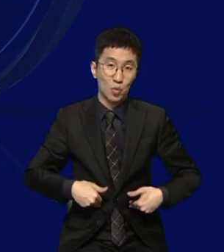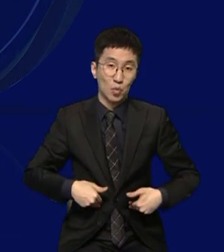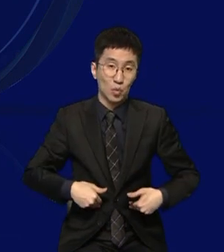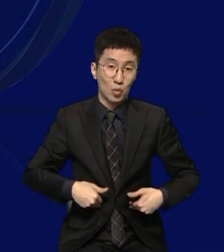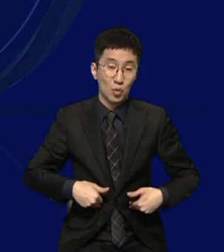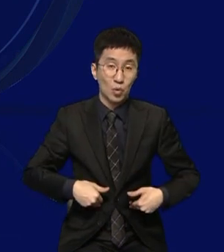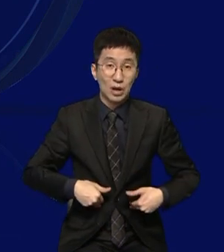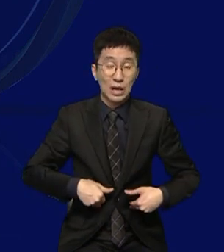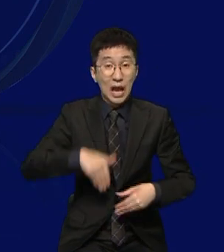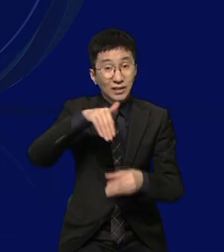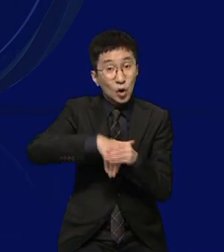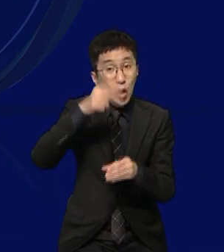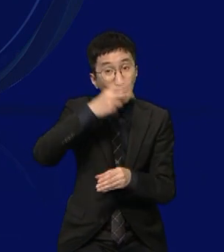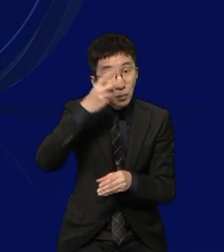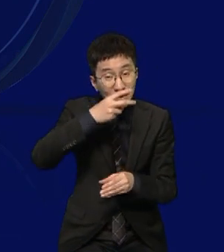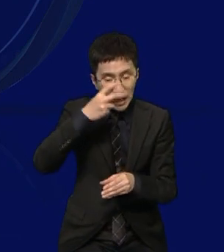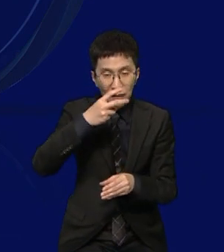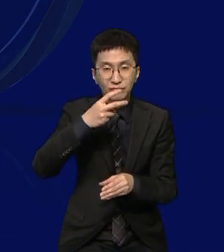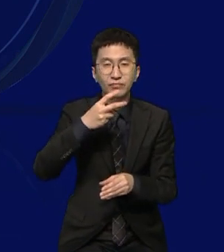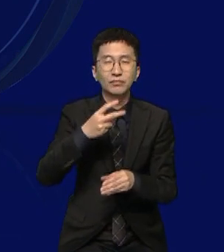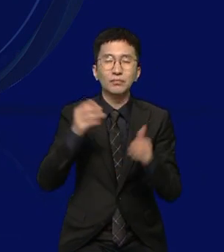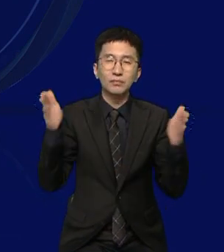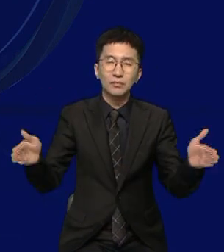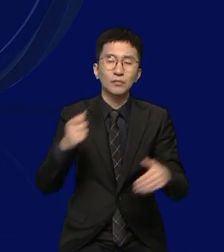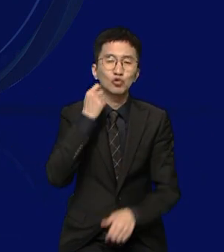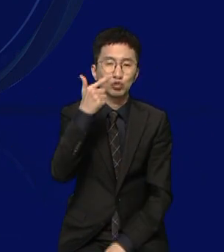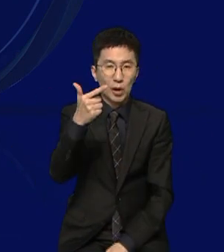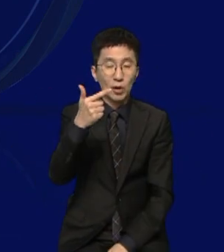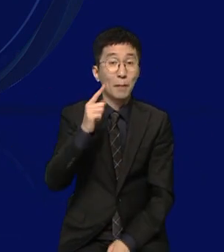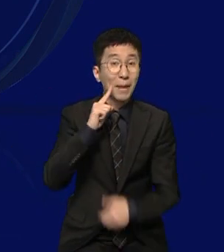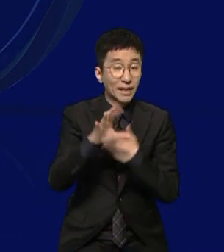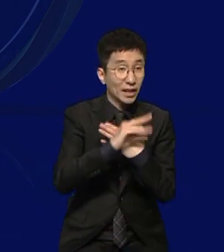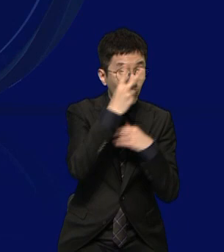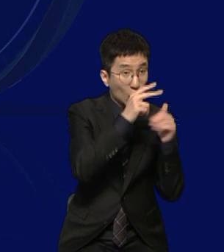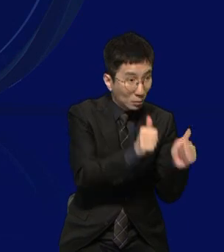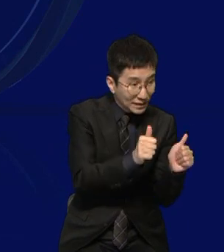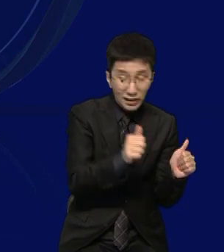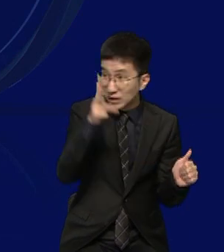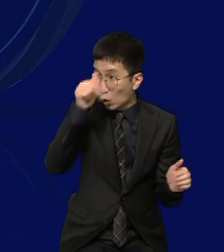사건이 검경을 오가면 수사가 제대로 이루어질 수 없다고 검찰은 주장합니다.